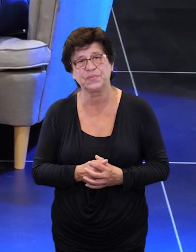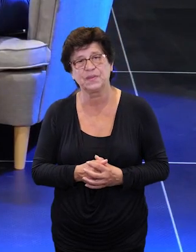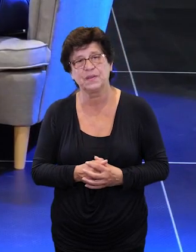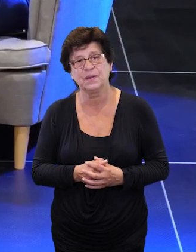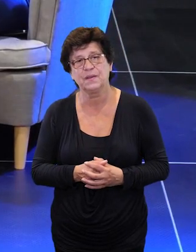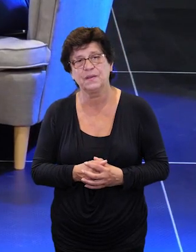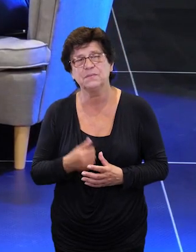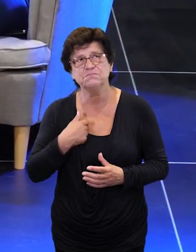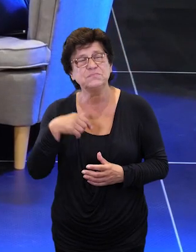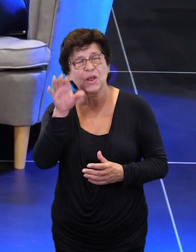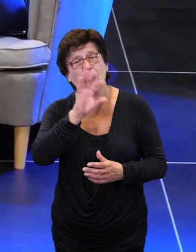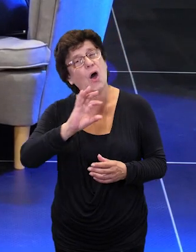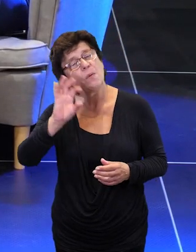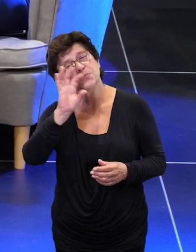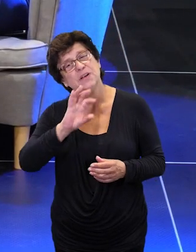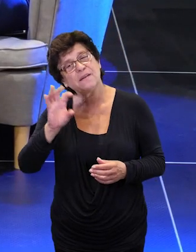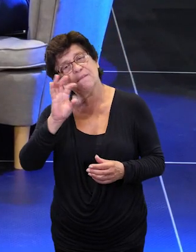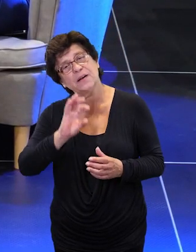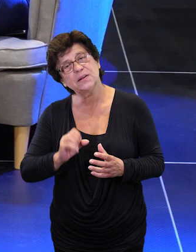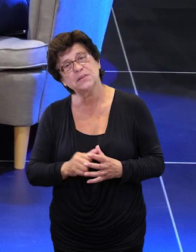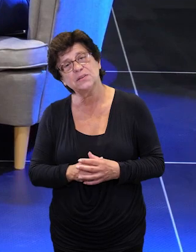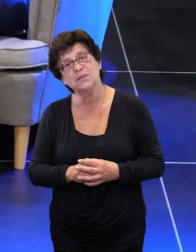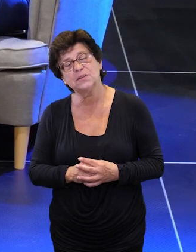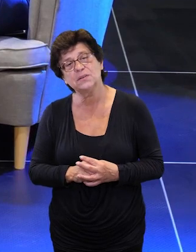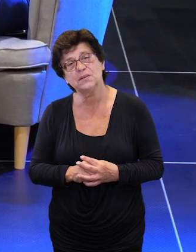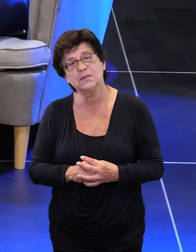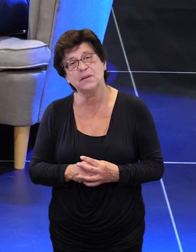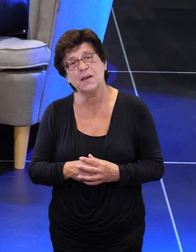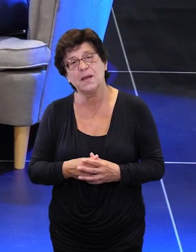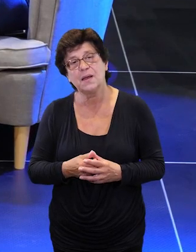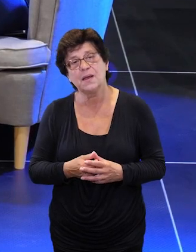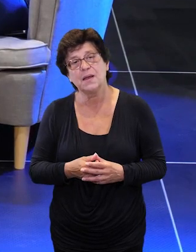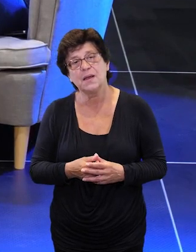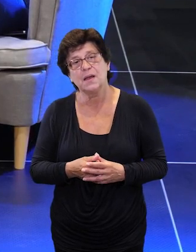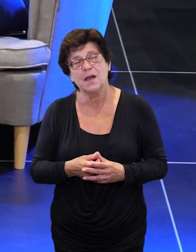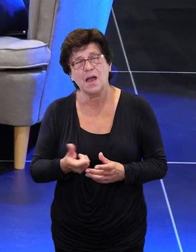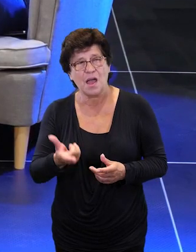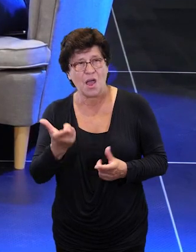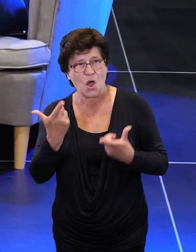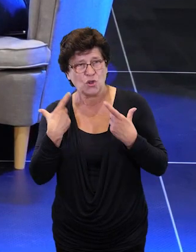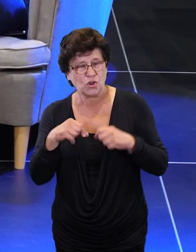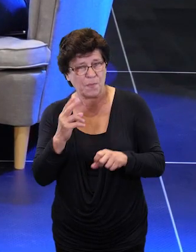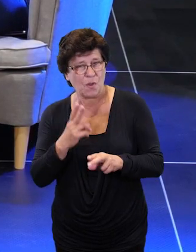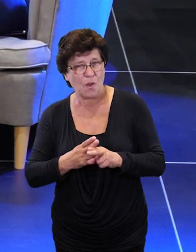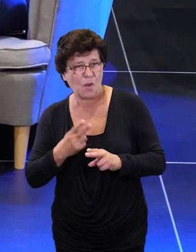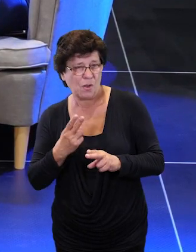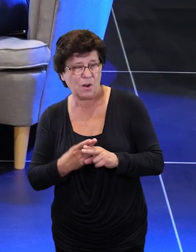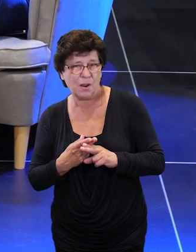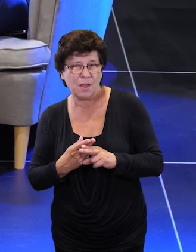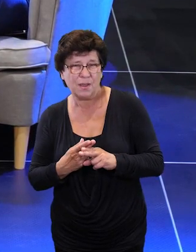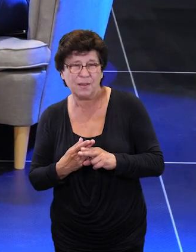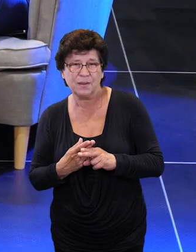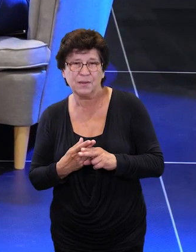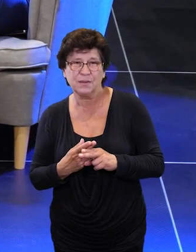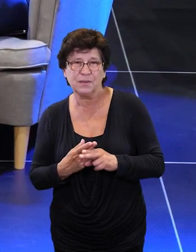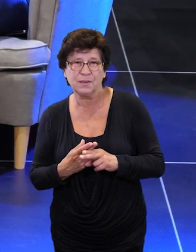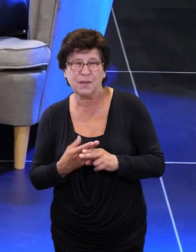Z obserwacji, bardziej pacjenci ufają lekarzowi